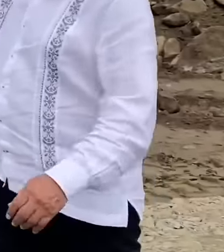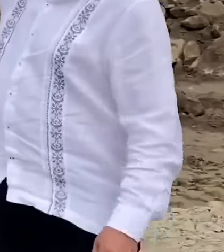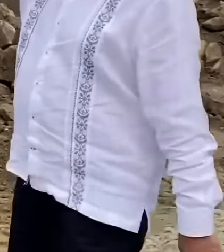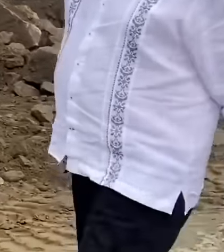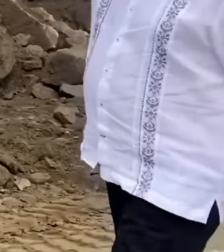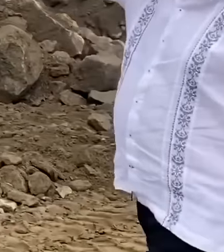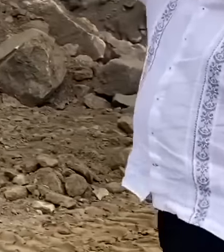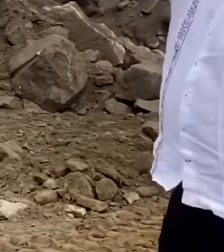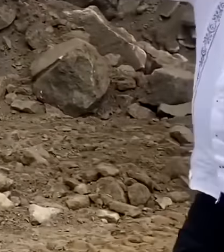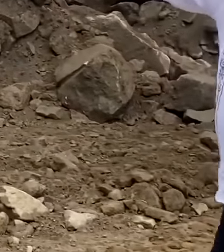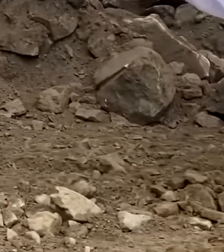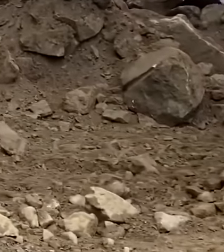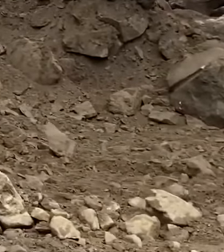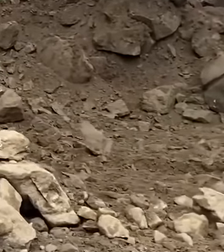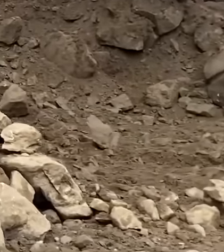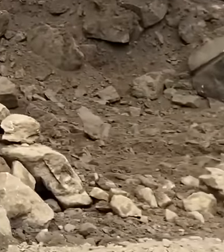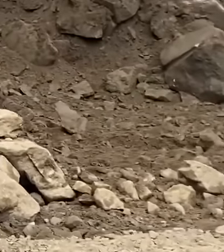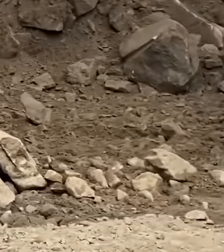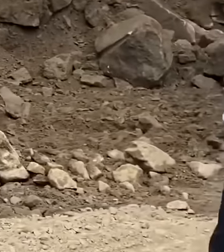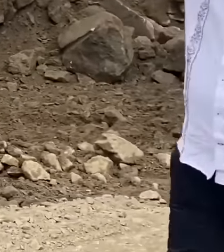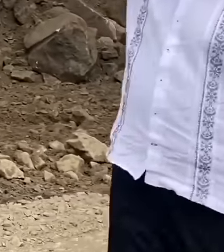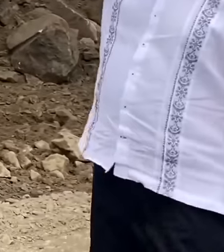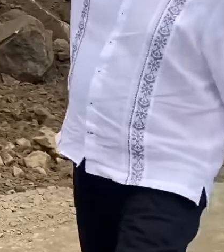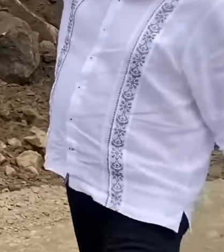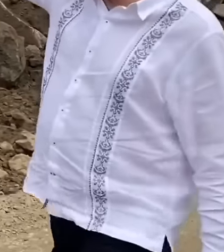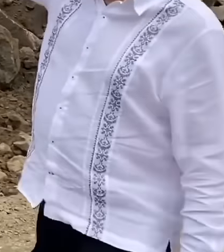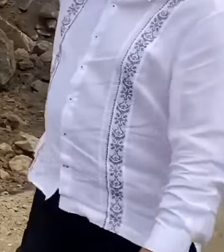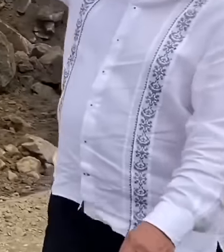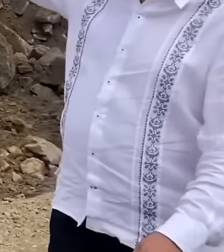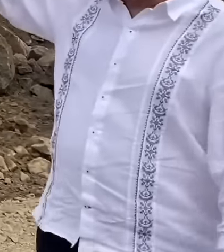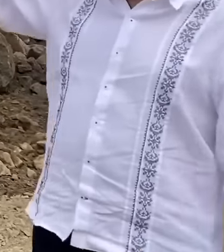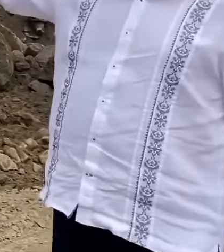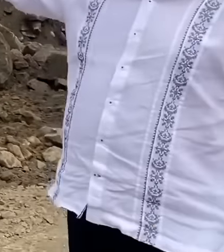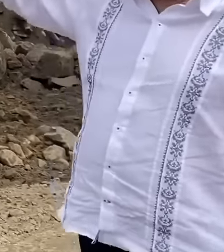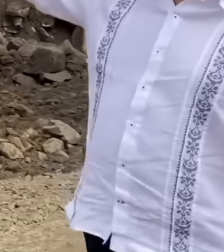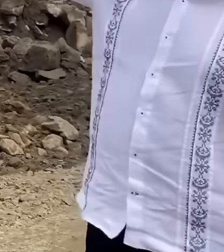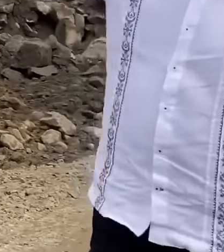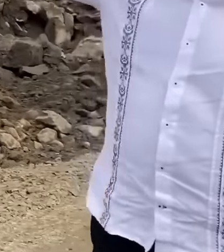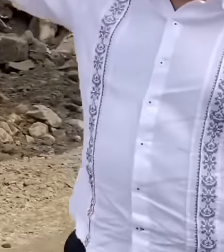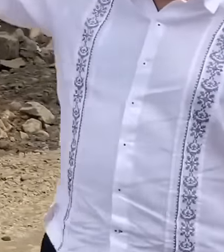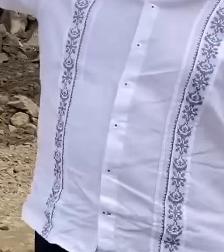la dignidad a los pueblos rurales de nuestros estados, obras hechas por las propias manos de las